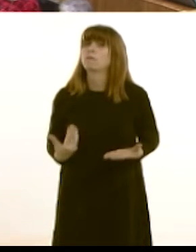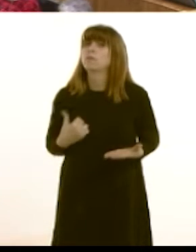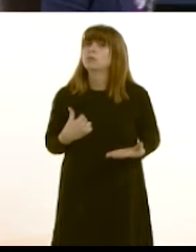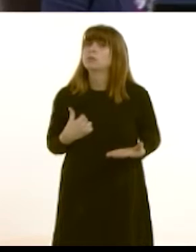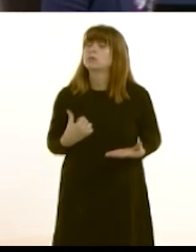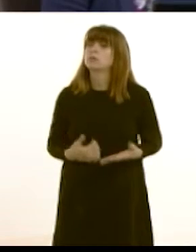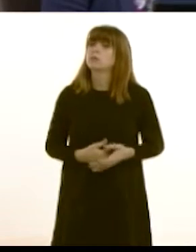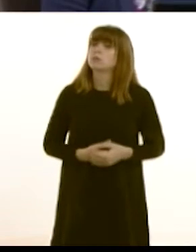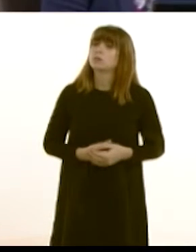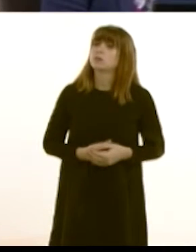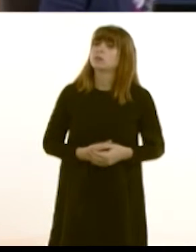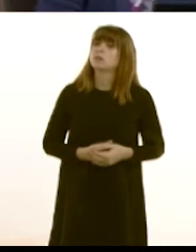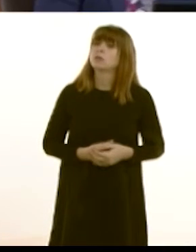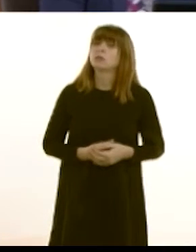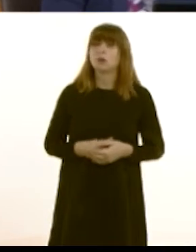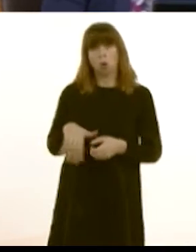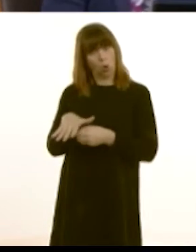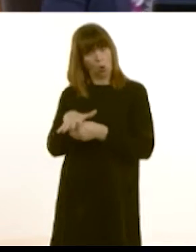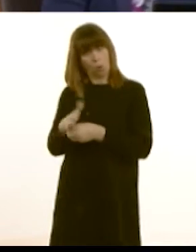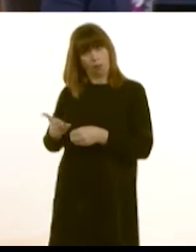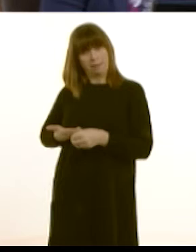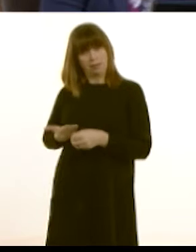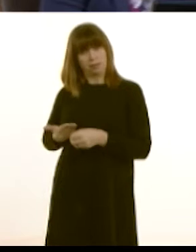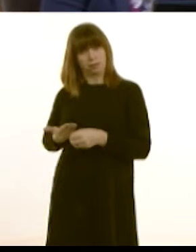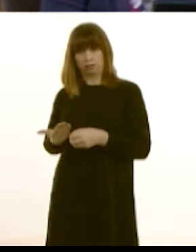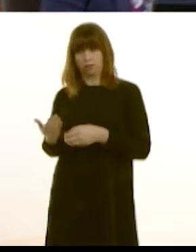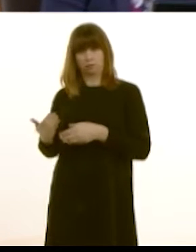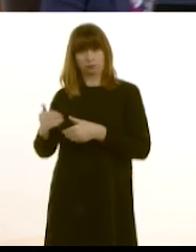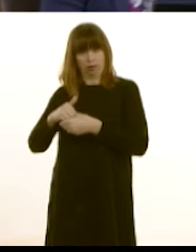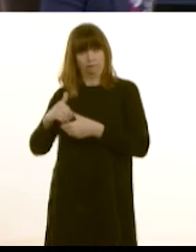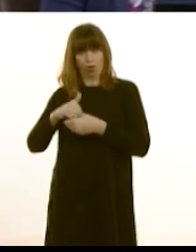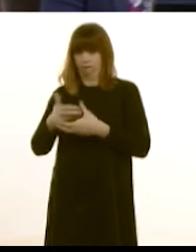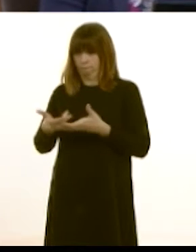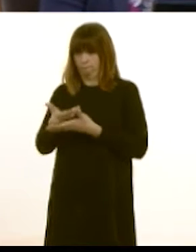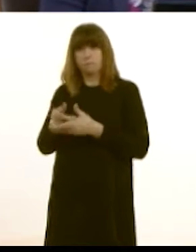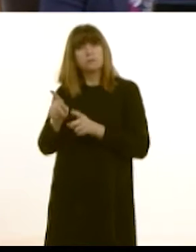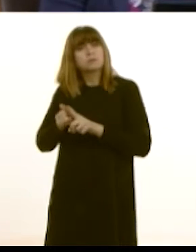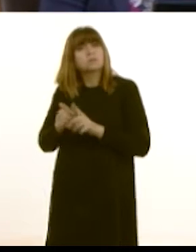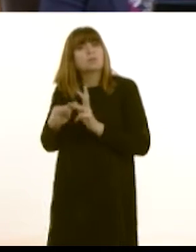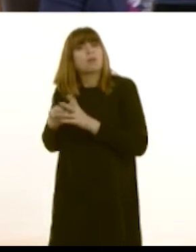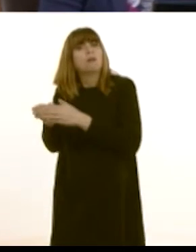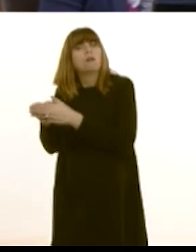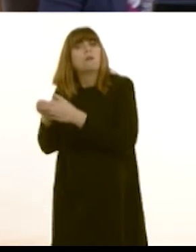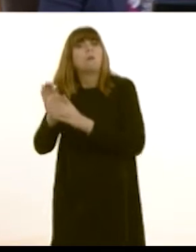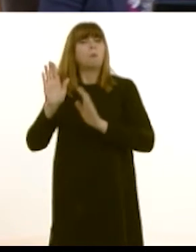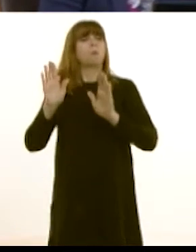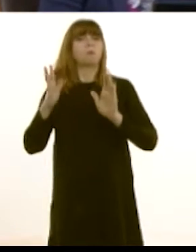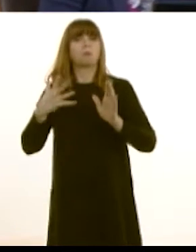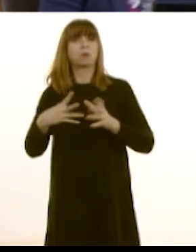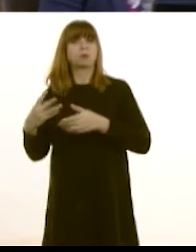Maeín siwr y bydd yna gyrff eraill sydd ‚ diddordeb er mwyn creuír amgylchedd masnachu iawn yn